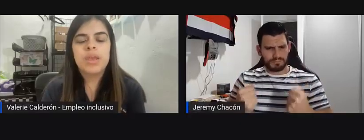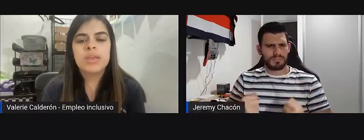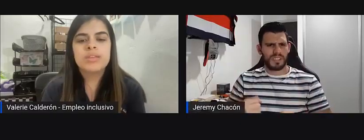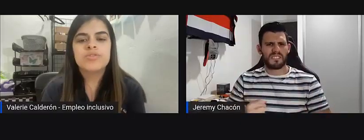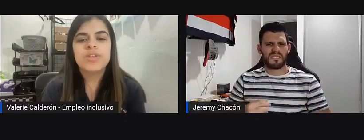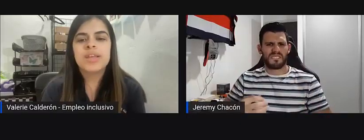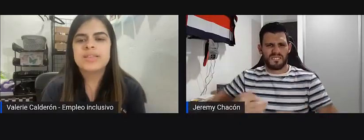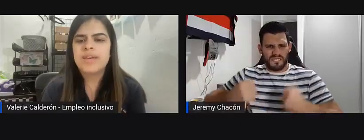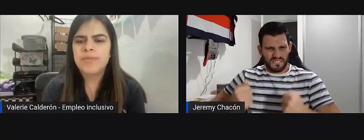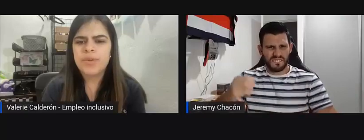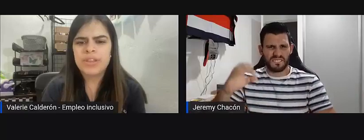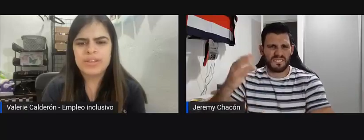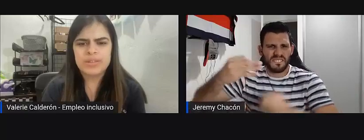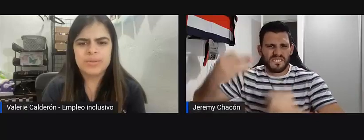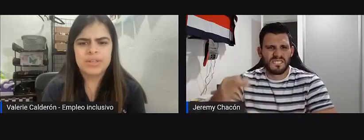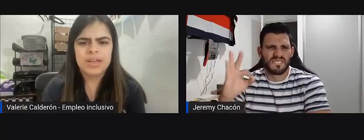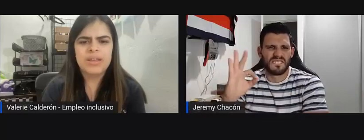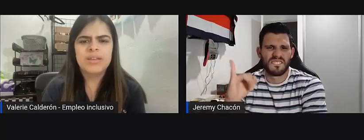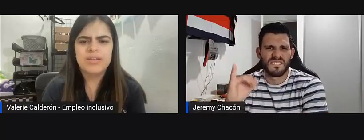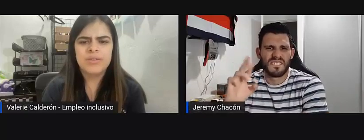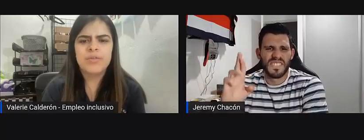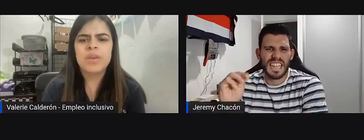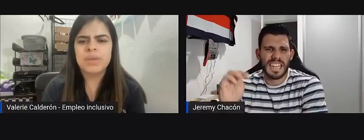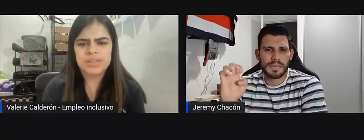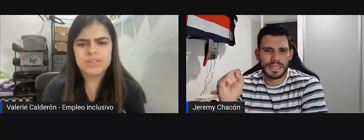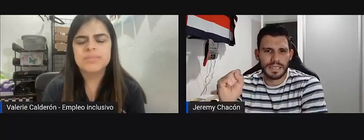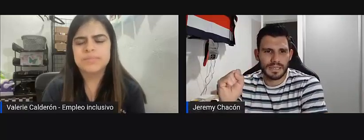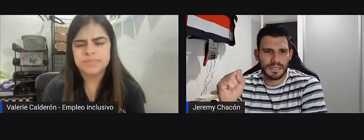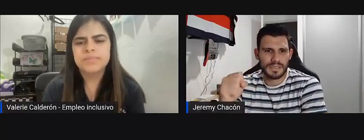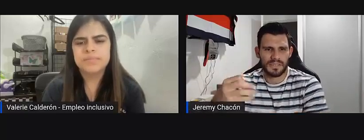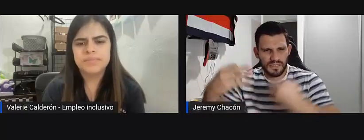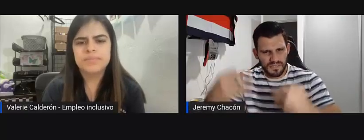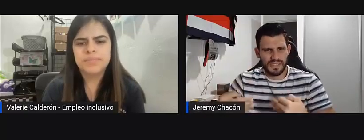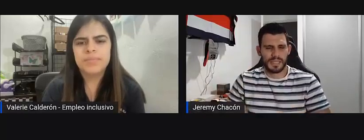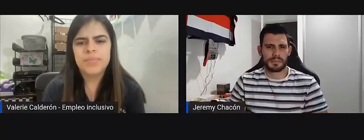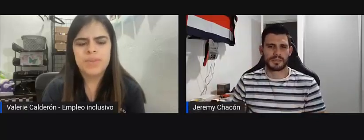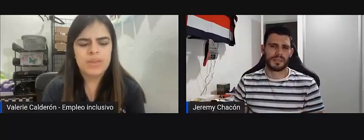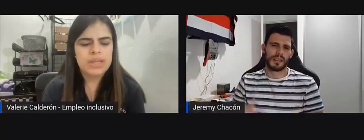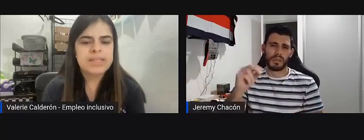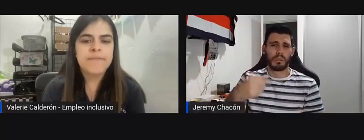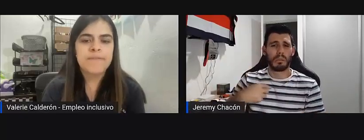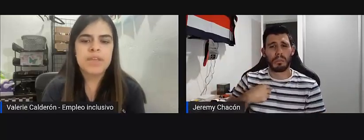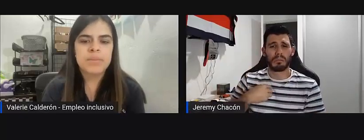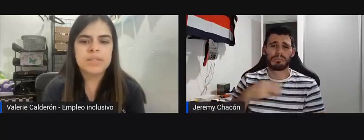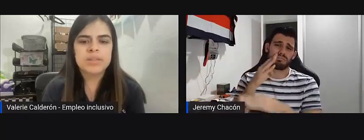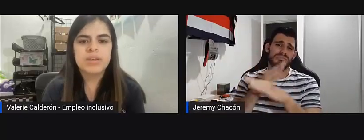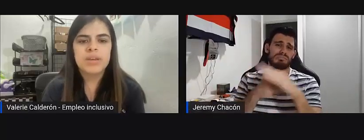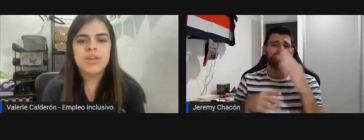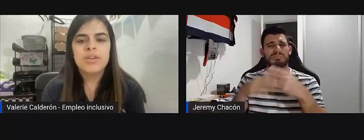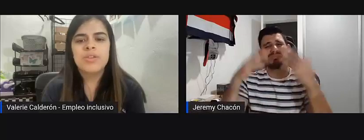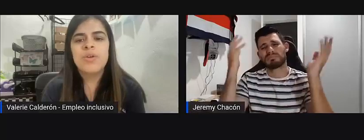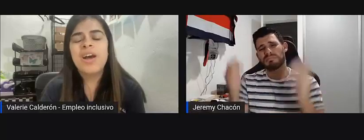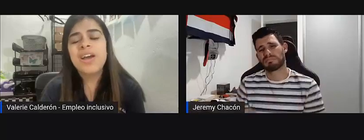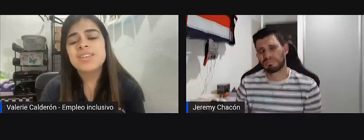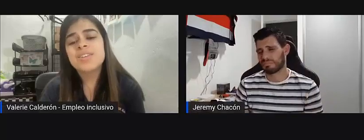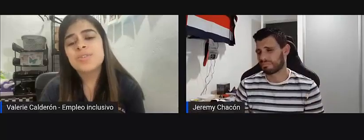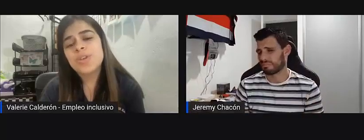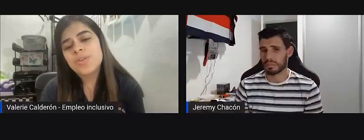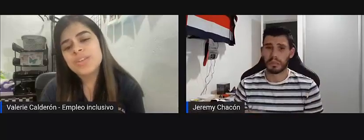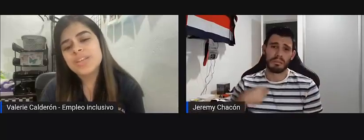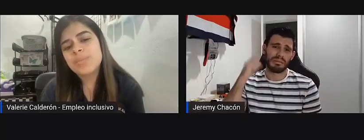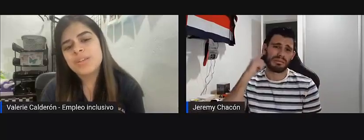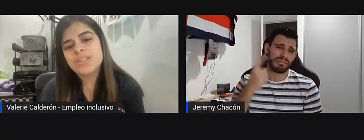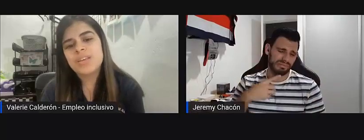es que ustedes sean fuertes verdad firmes que sean firmes no hay es que yo tengo discapacidad